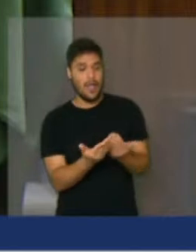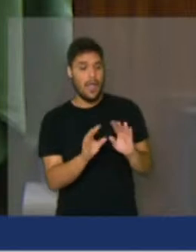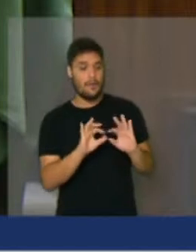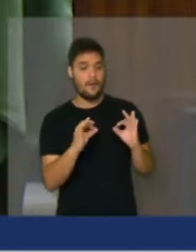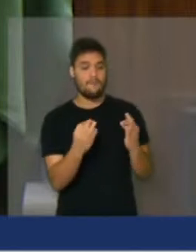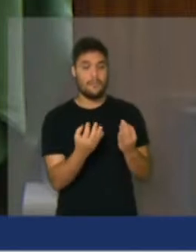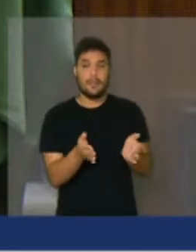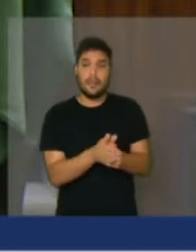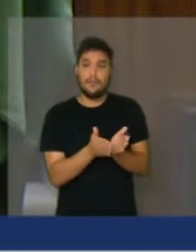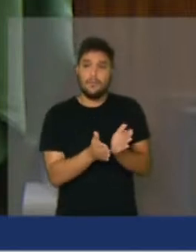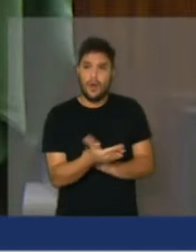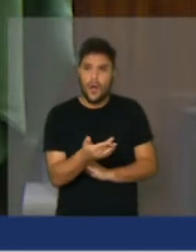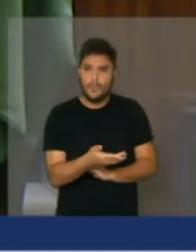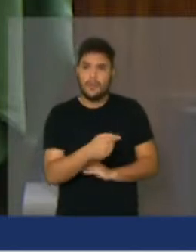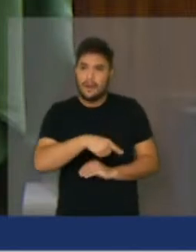NECESSITA. PREFEITO, MUNICÍPIO DE SARANDI,